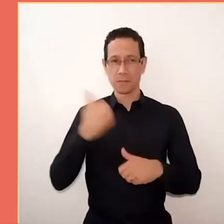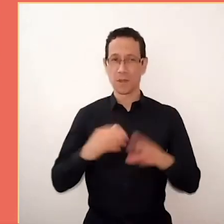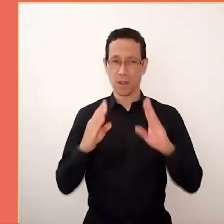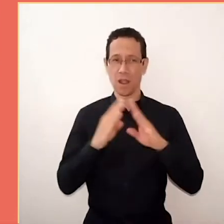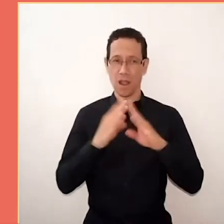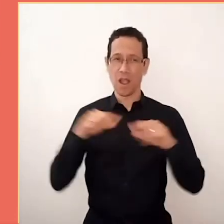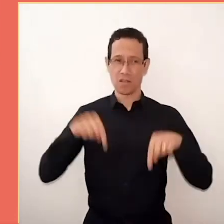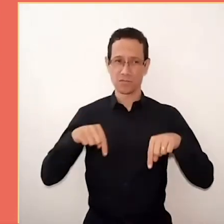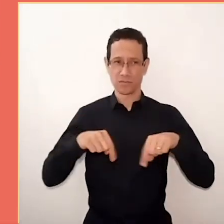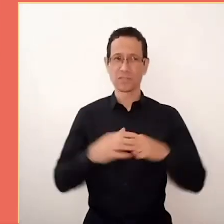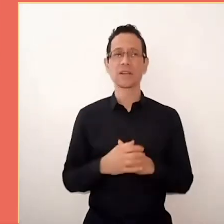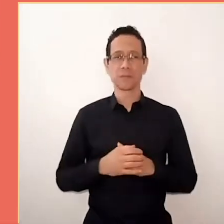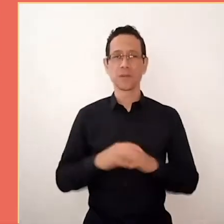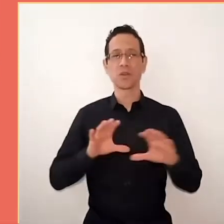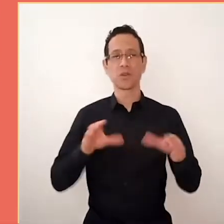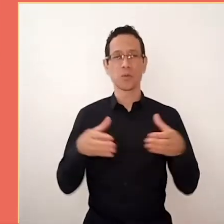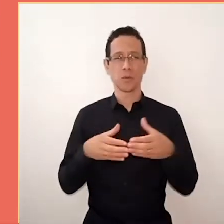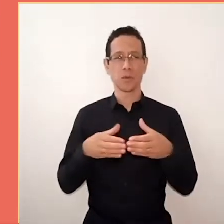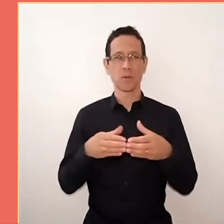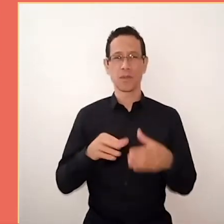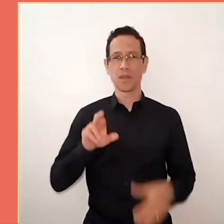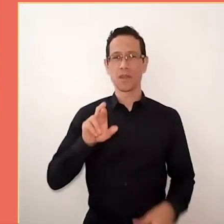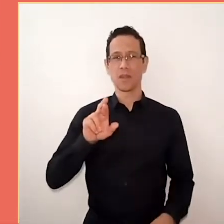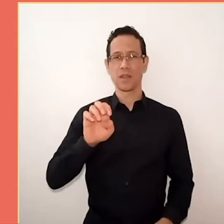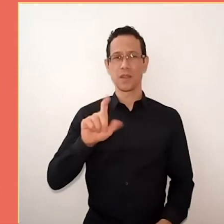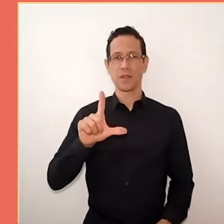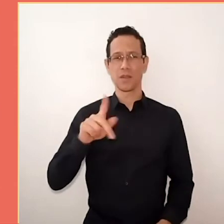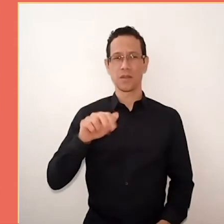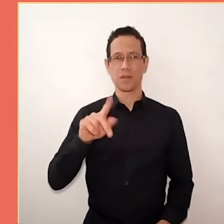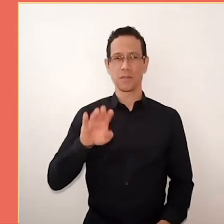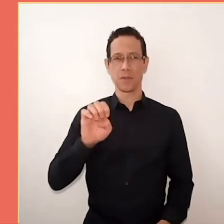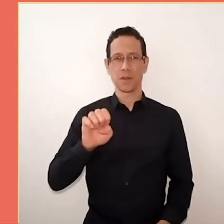aqui da comunidade do Real Parque, zona Sul de São Paulo.